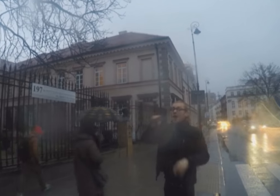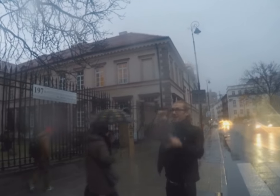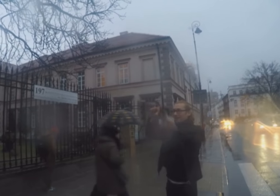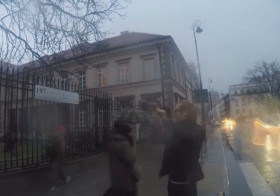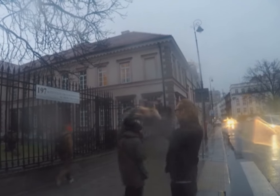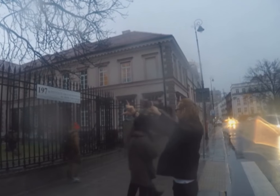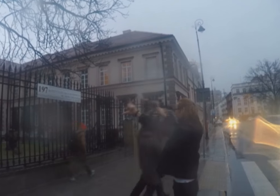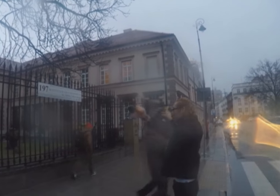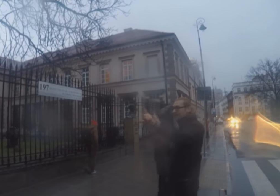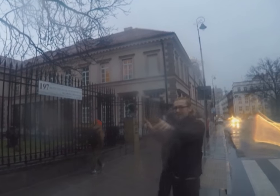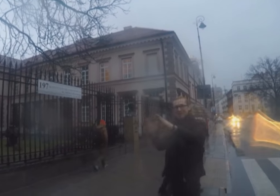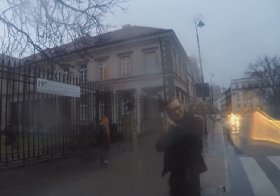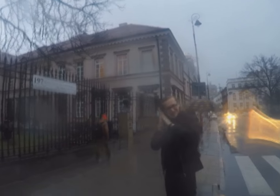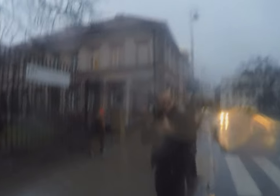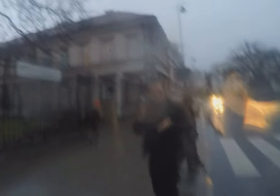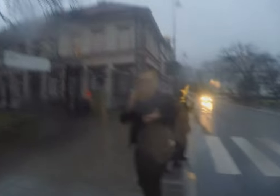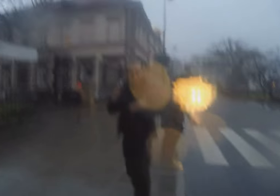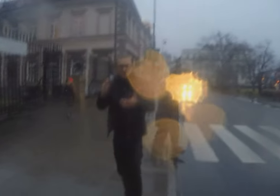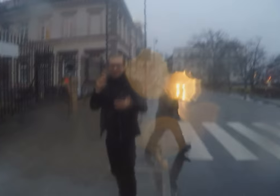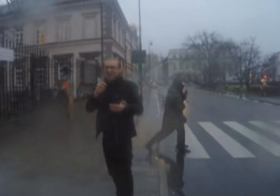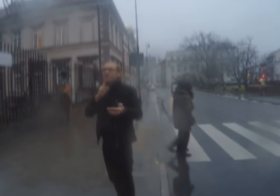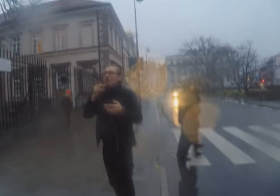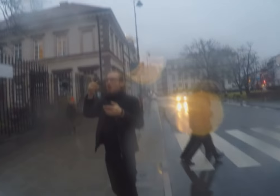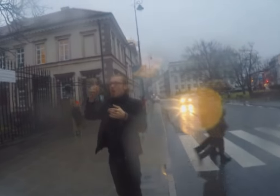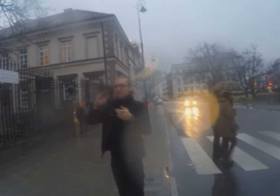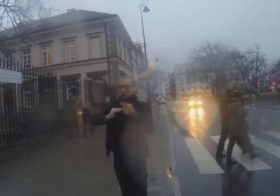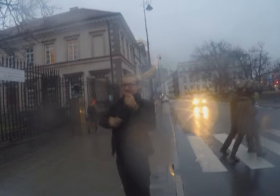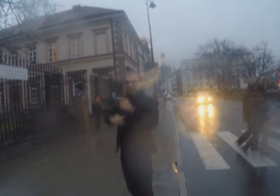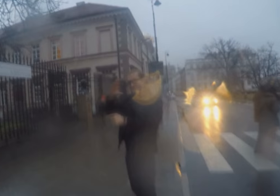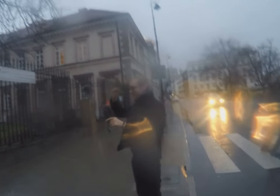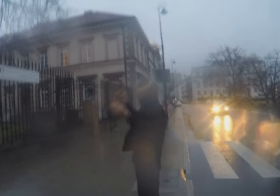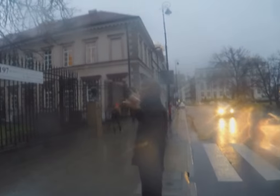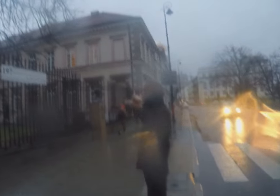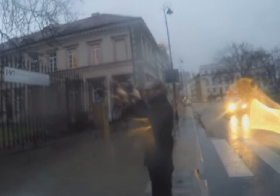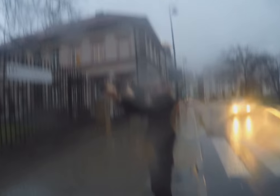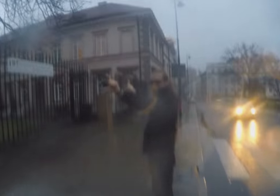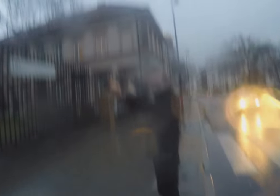Die Gebäude links/rechts sind Internate. Links schlafen die Mädchen und rechts die Jungen.